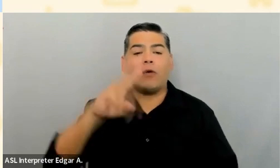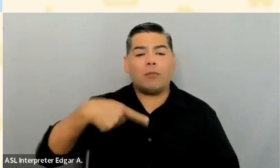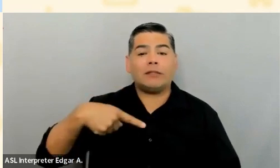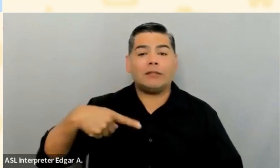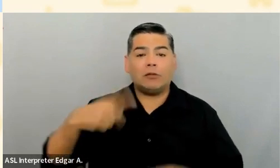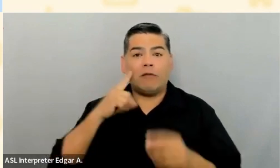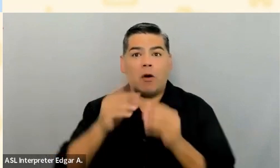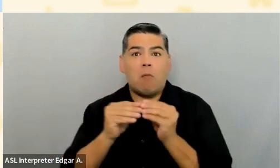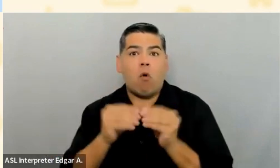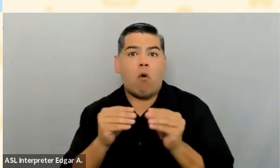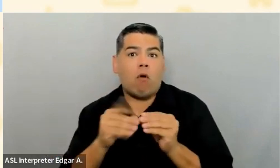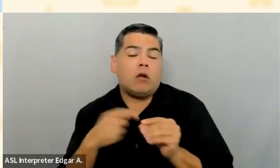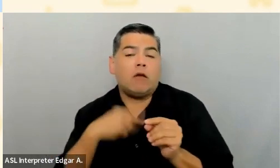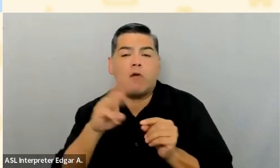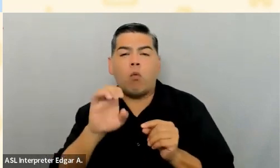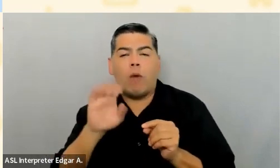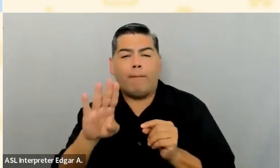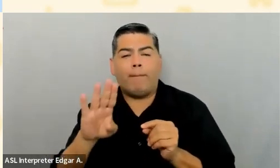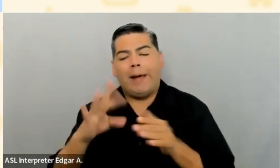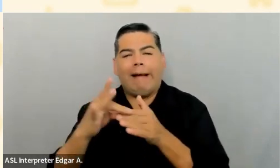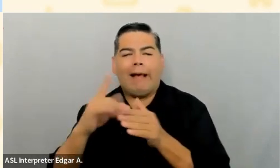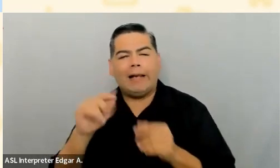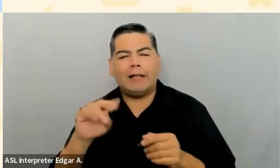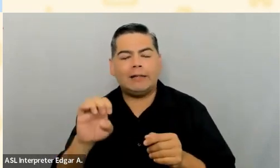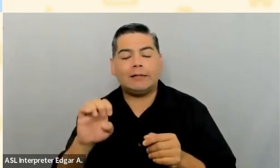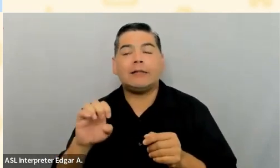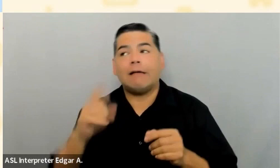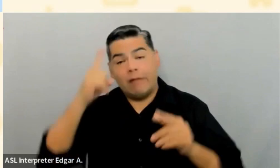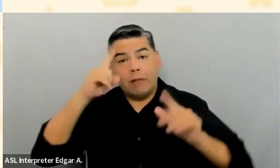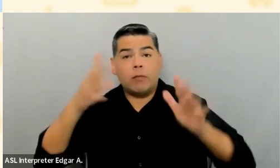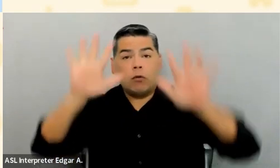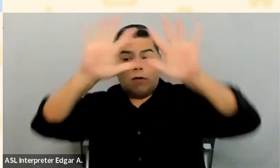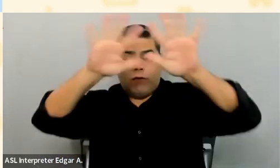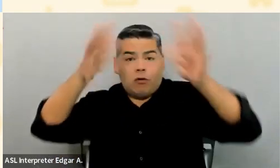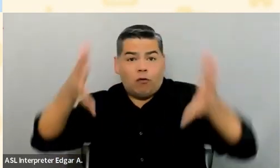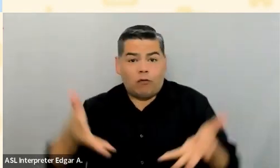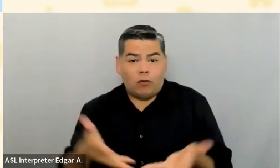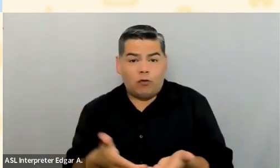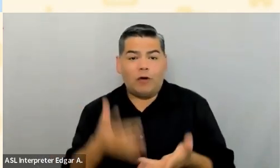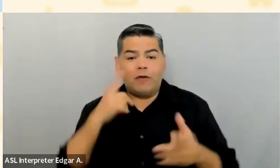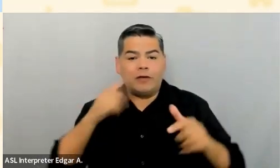Entonces pensé que sería bueno brindarles una vista general de las guías de accesibilidad de herramientas de creación o ATAG (por sus siglas en inglés).